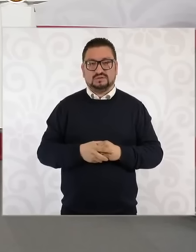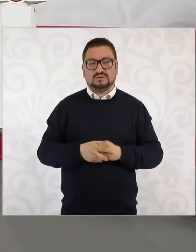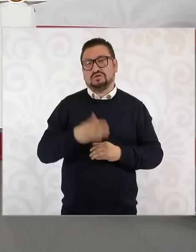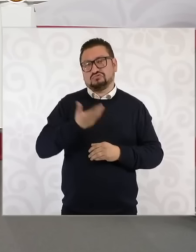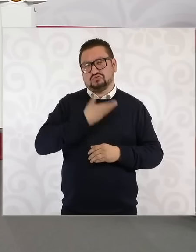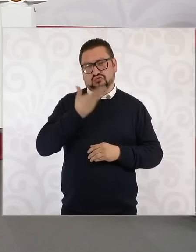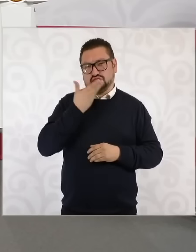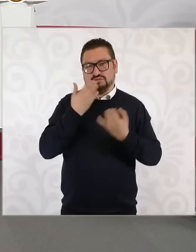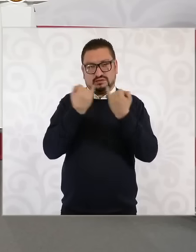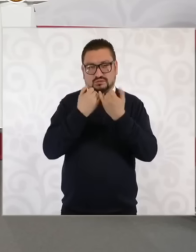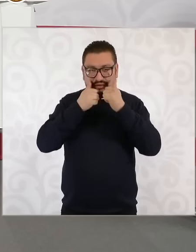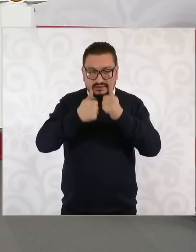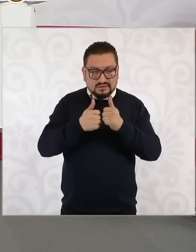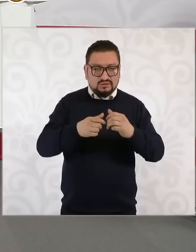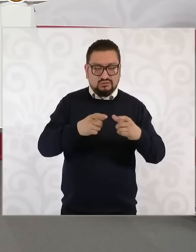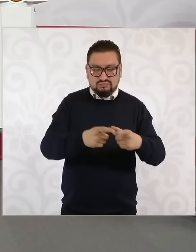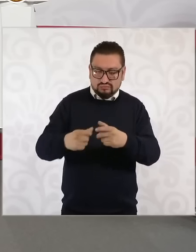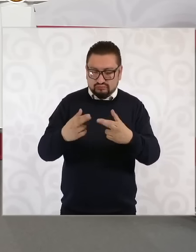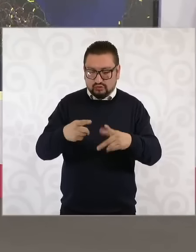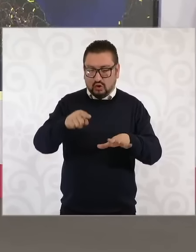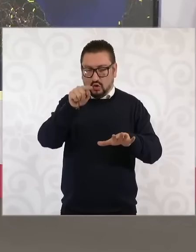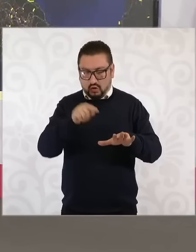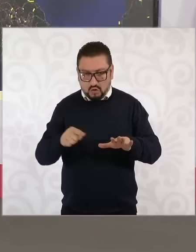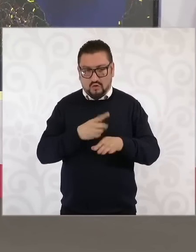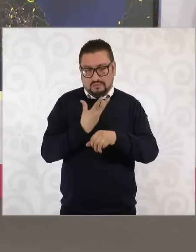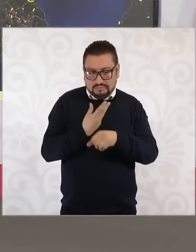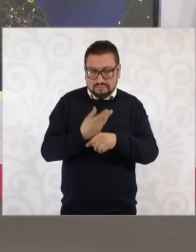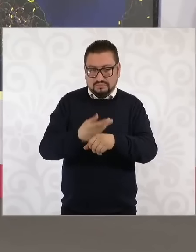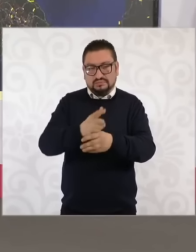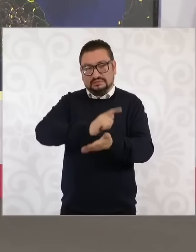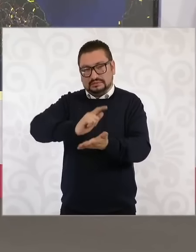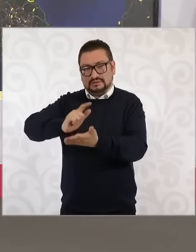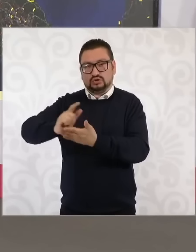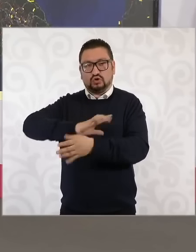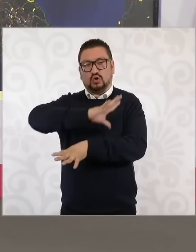que es la tensión de baches, sellado de grietas, limpieza de cunetas. Eso en la red completa, en